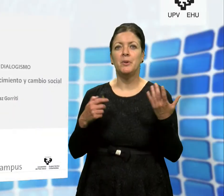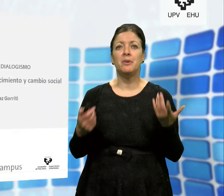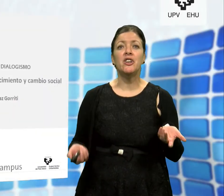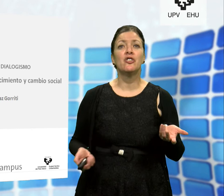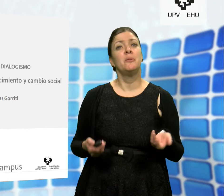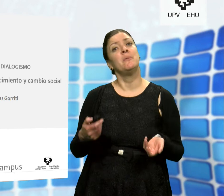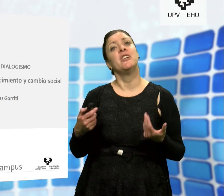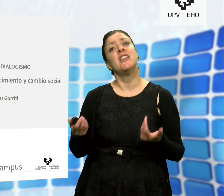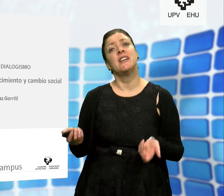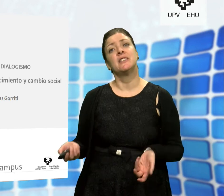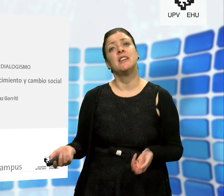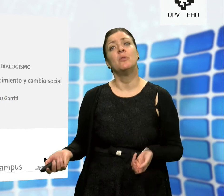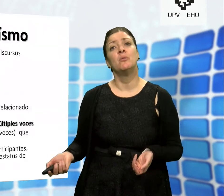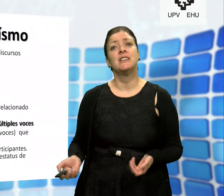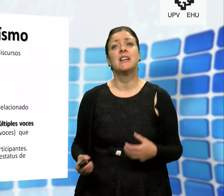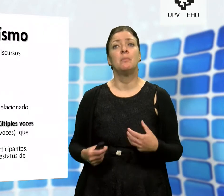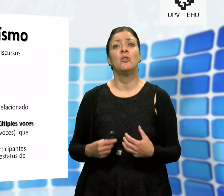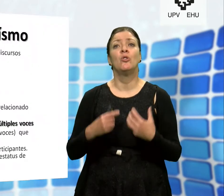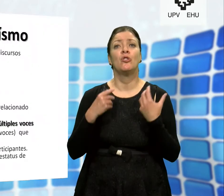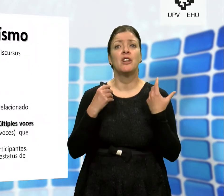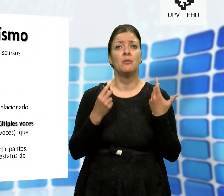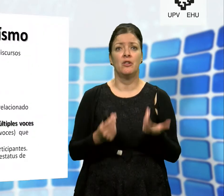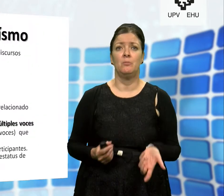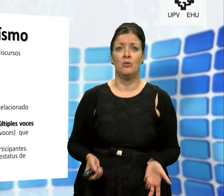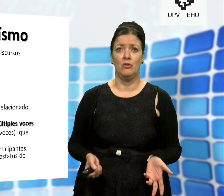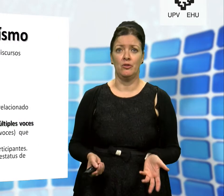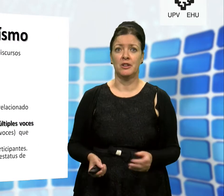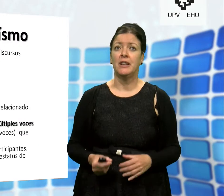Bienvenidos y bienvenidas de nuevo a este capítulo octavo del módulo 2.